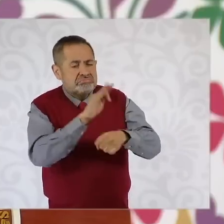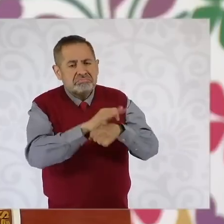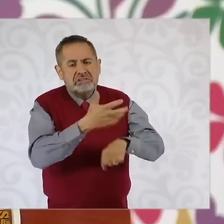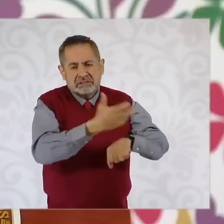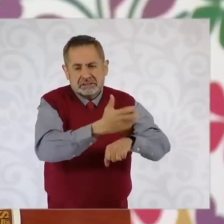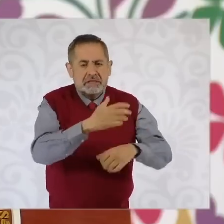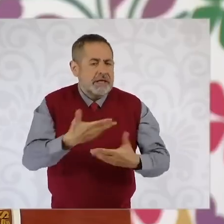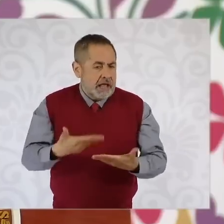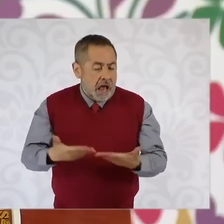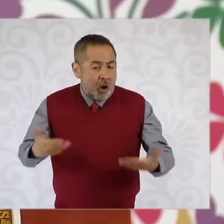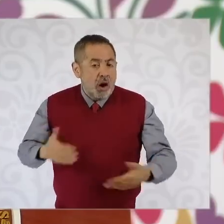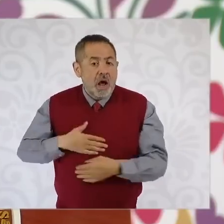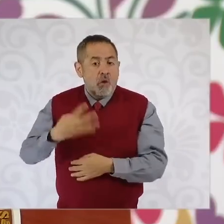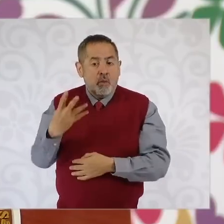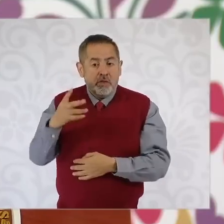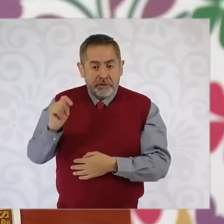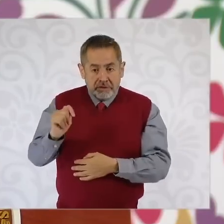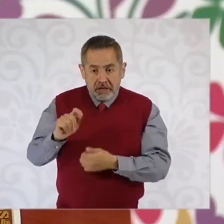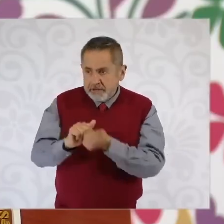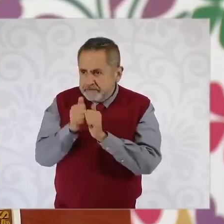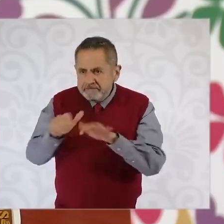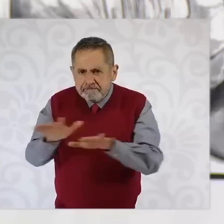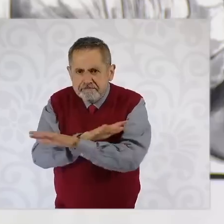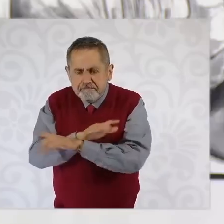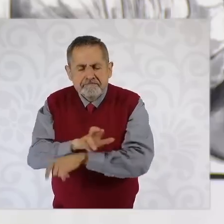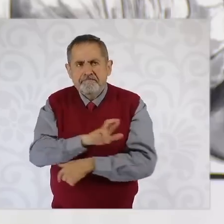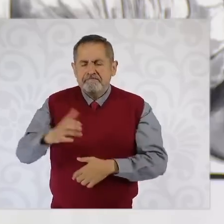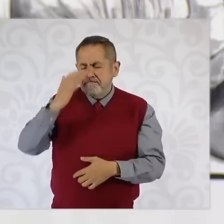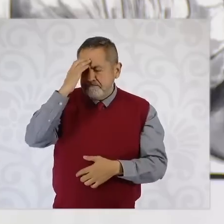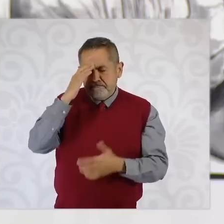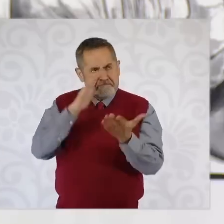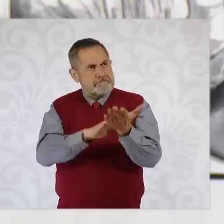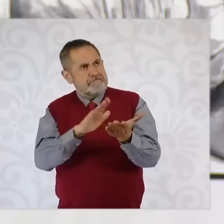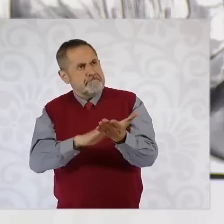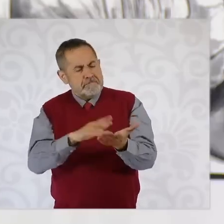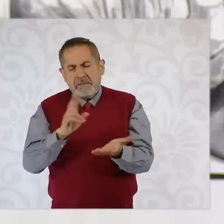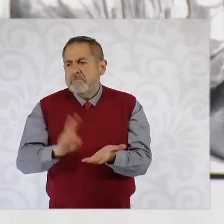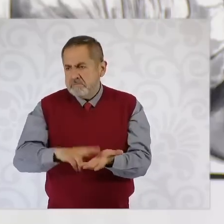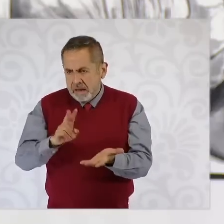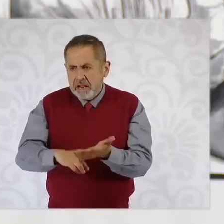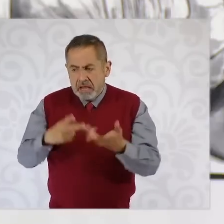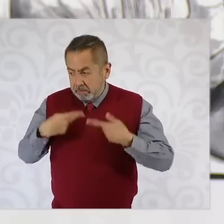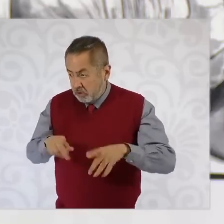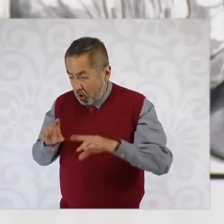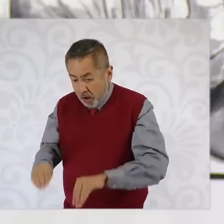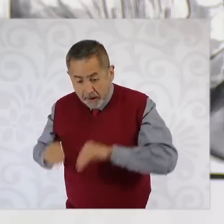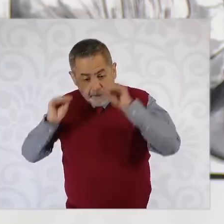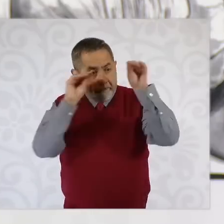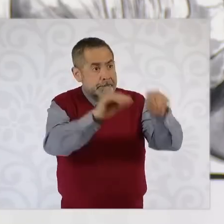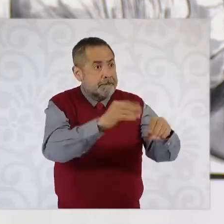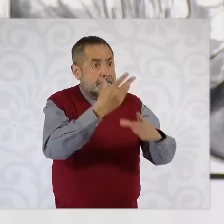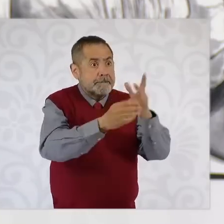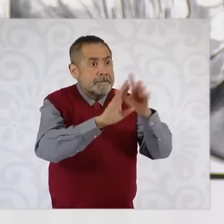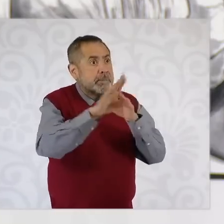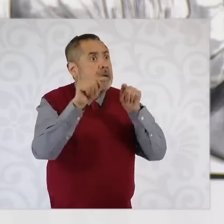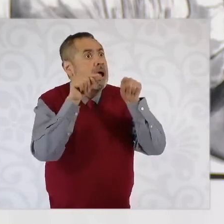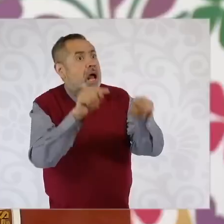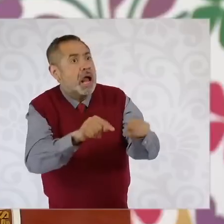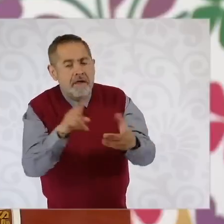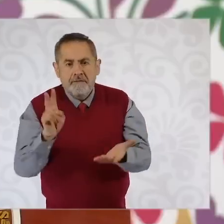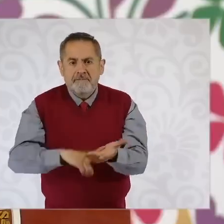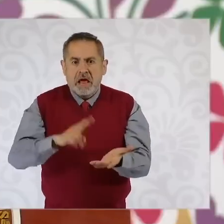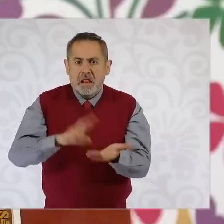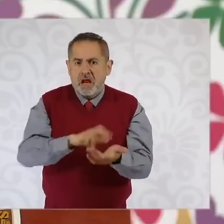transformación que hacemos un reconocimiento de las migrantes y los migrantes en Estados Unidos